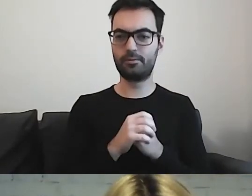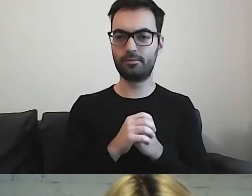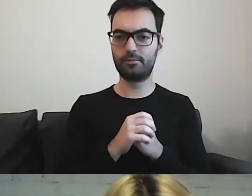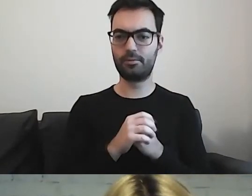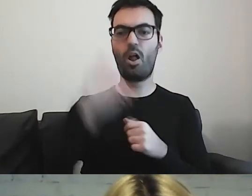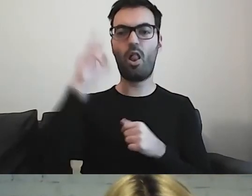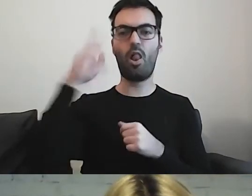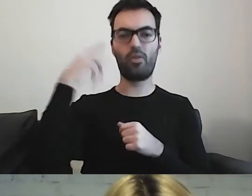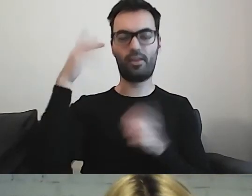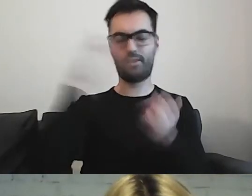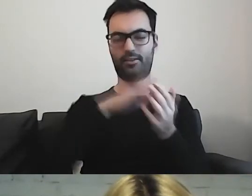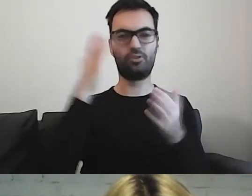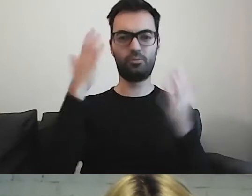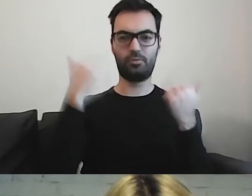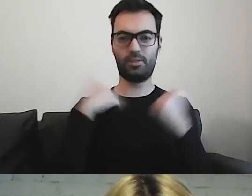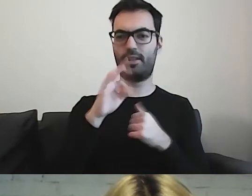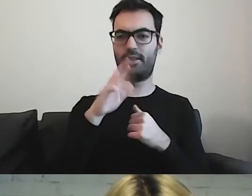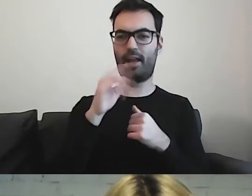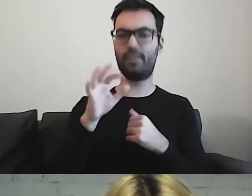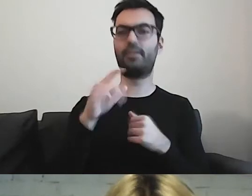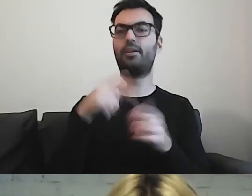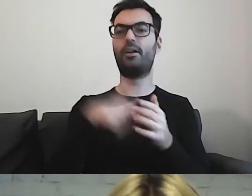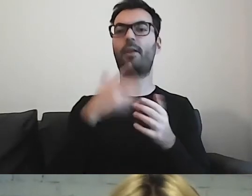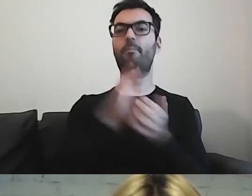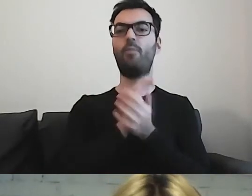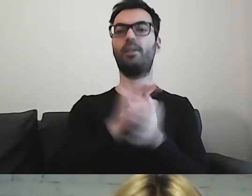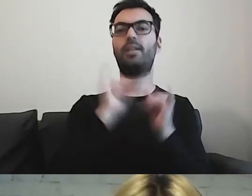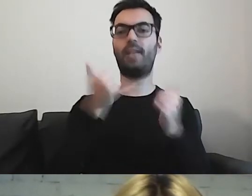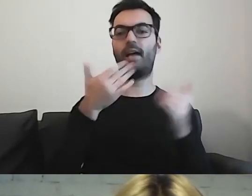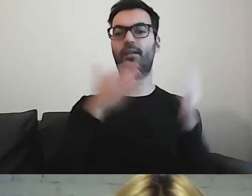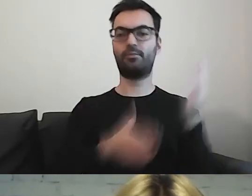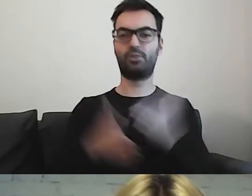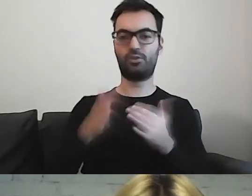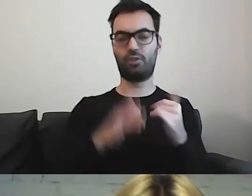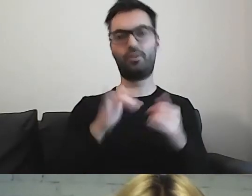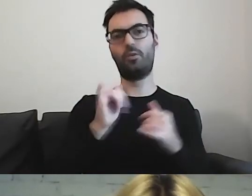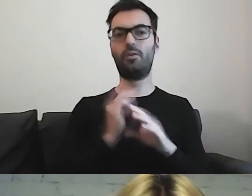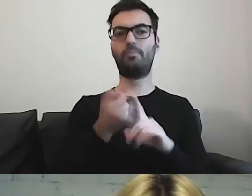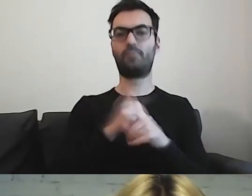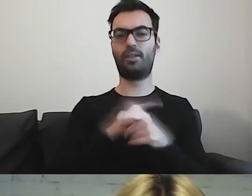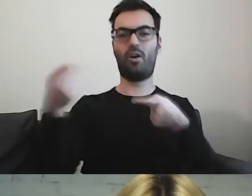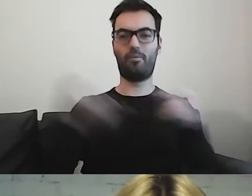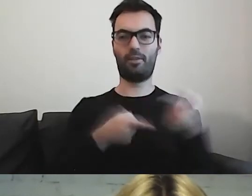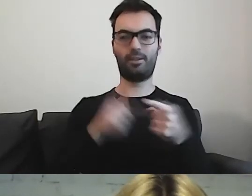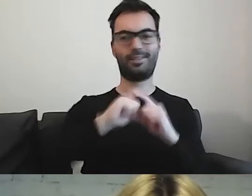ich publikacje o tym, w jaki sposób przygotować się do różnych zabiegów - tam jest cały spis.